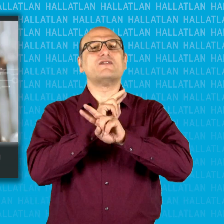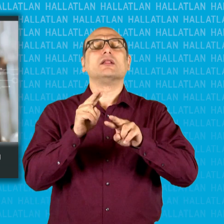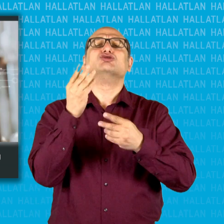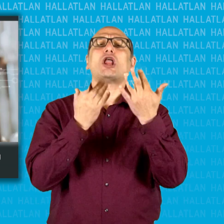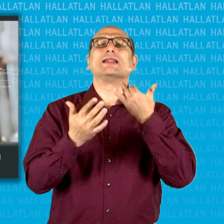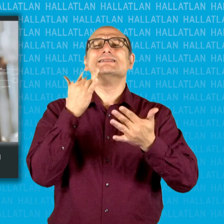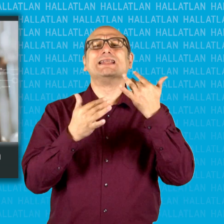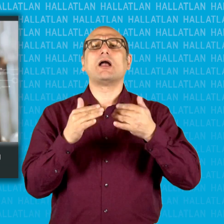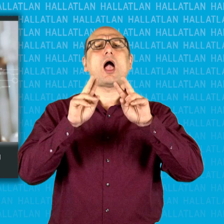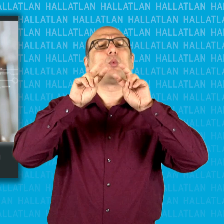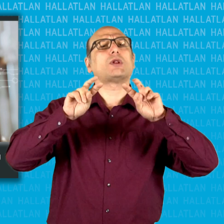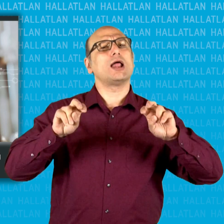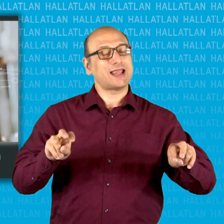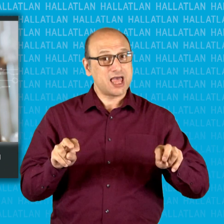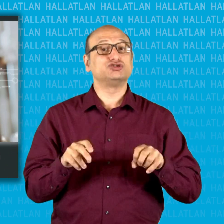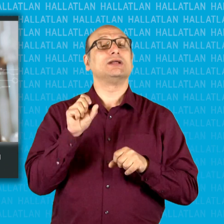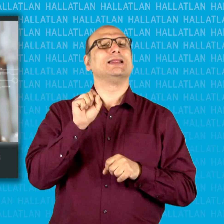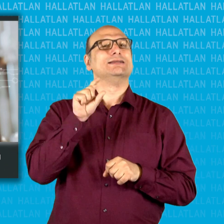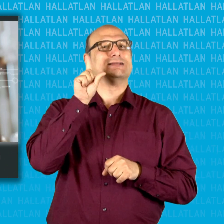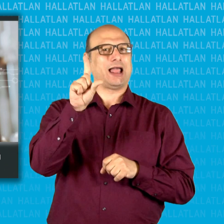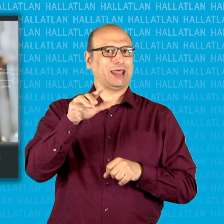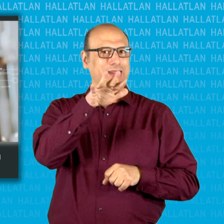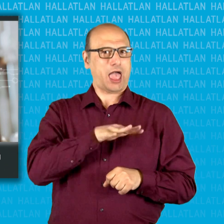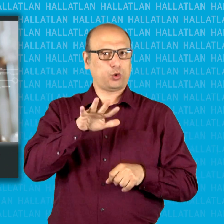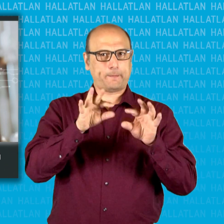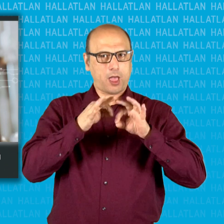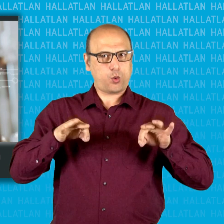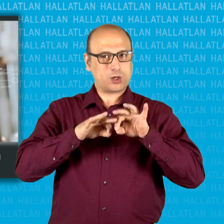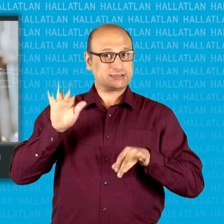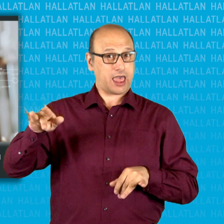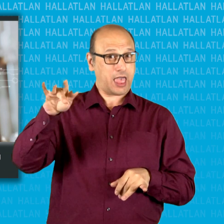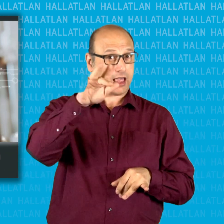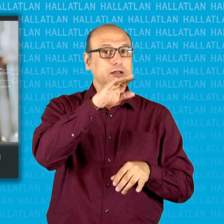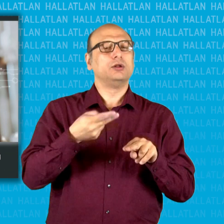készített kutatás tizenkét európai országban